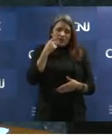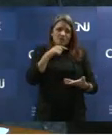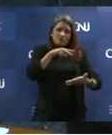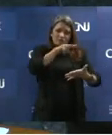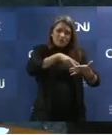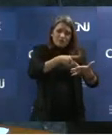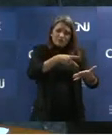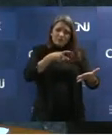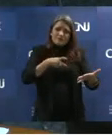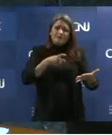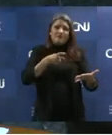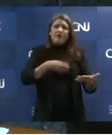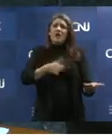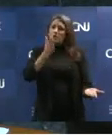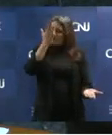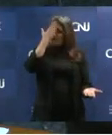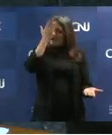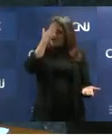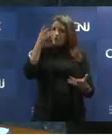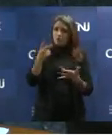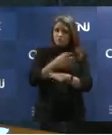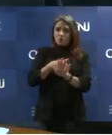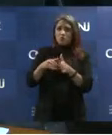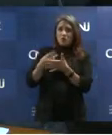O que aconteceu é que havia uma concorrência entre